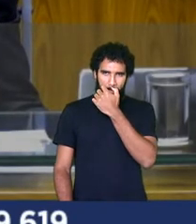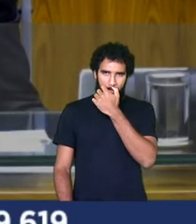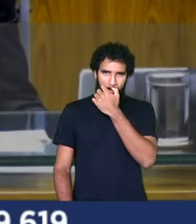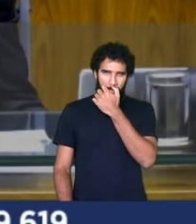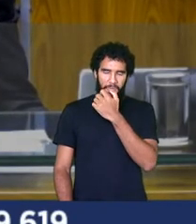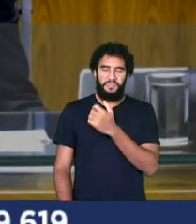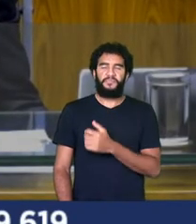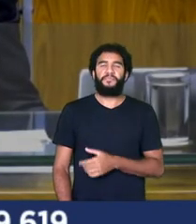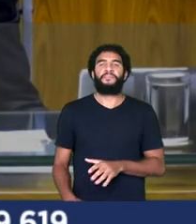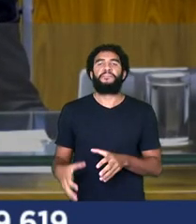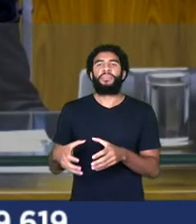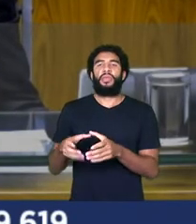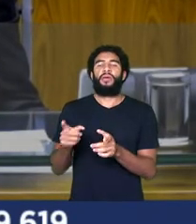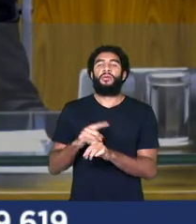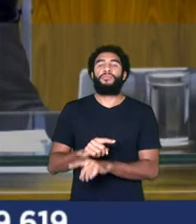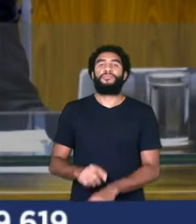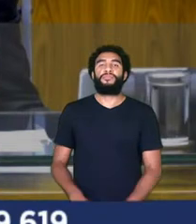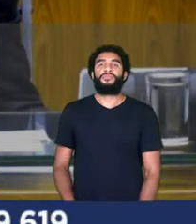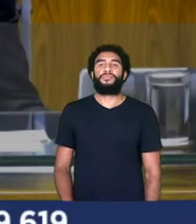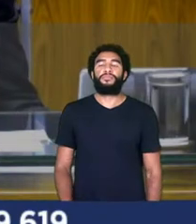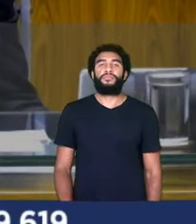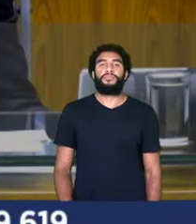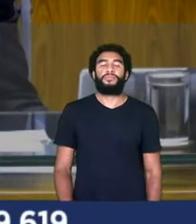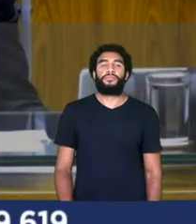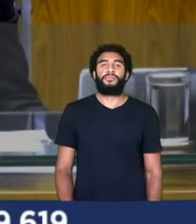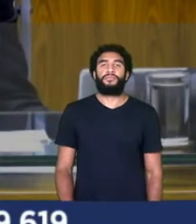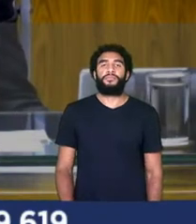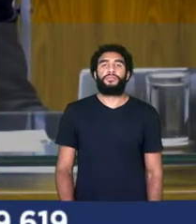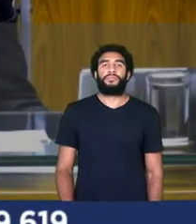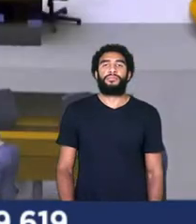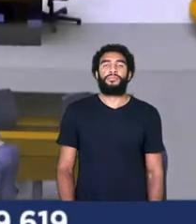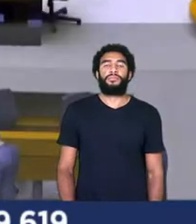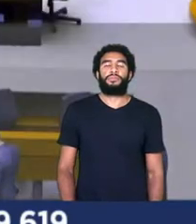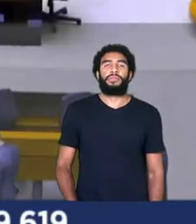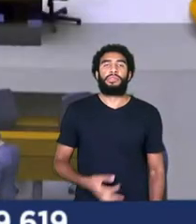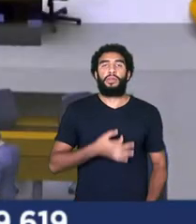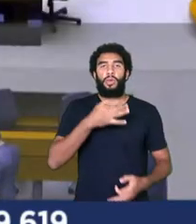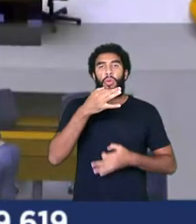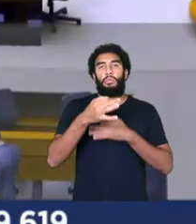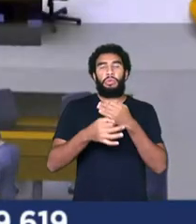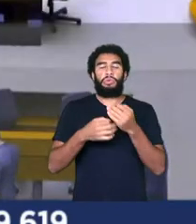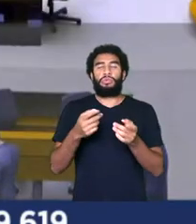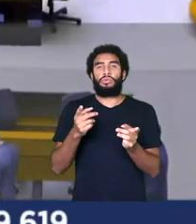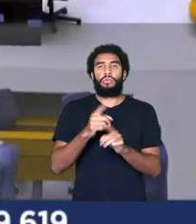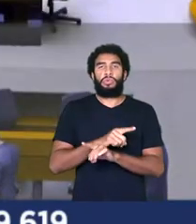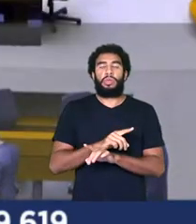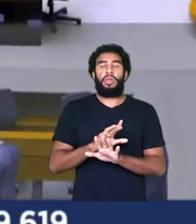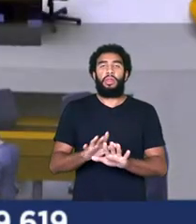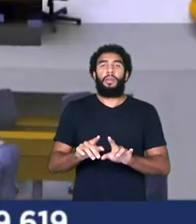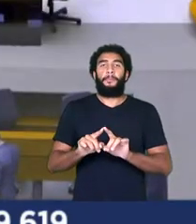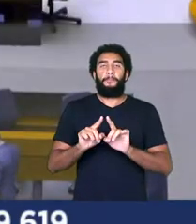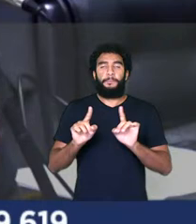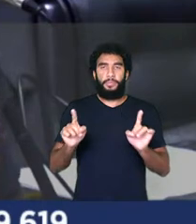MINORIA ENCAMINHA NÃO. -- [PRESIDENTE]: COMO ORIENTA A OPOSIÇÃO? -- [DEPUTADA]: APESAR DE TER DIVERGÊNCIA NA BASE DA OPOSIÇÃO, EU TENHO UMA